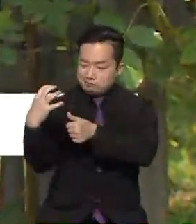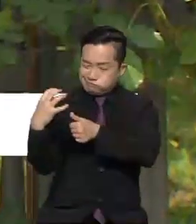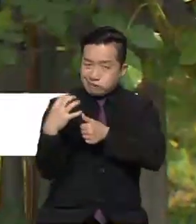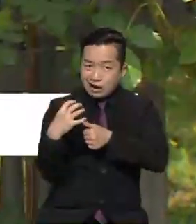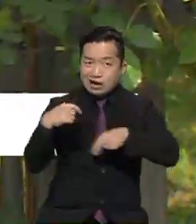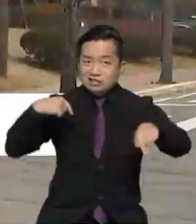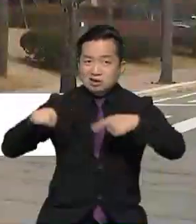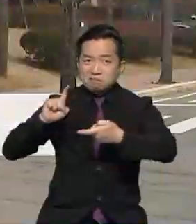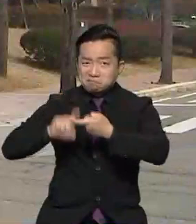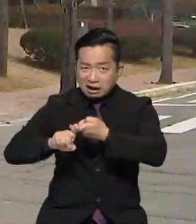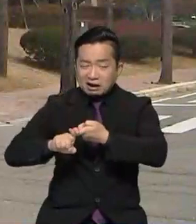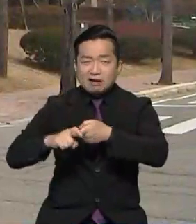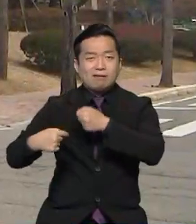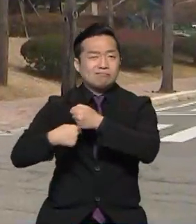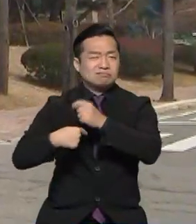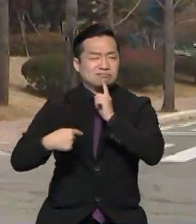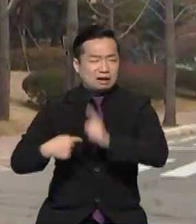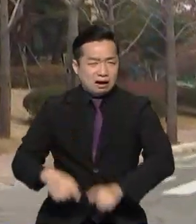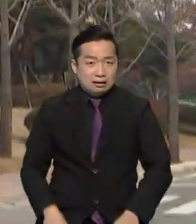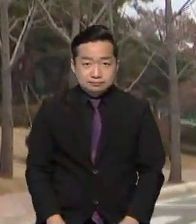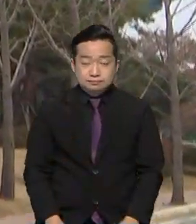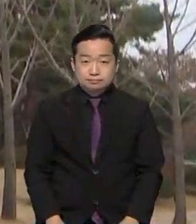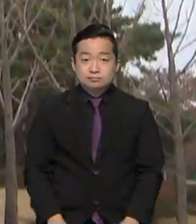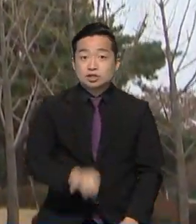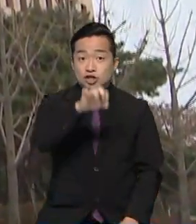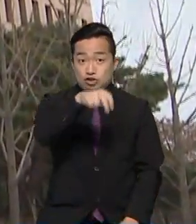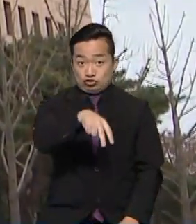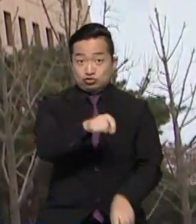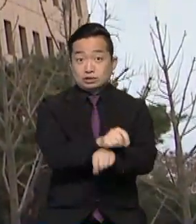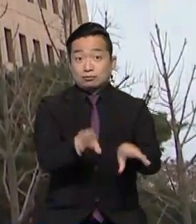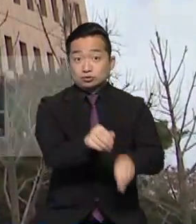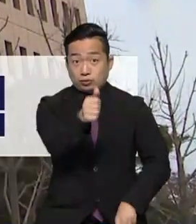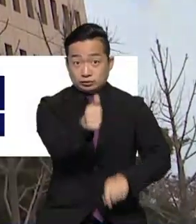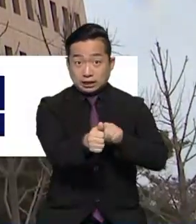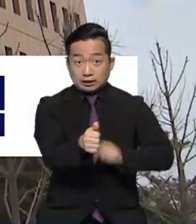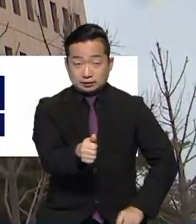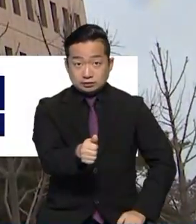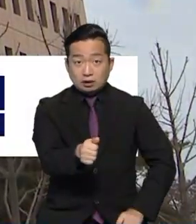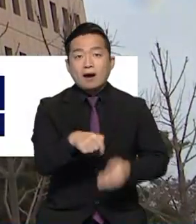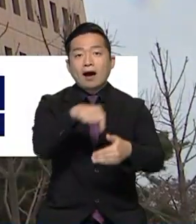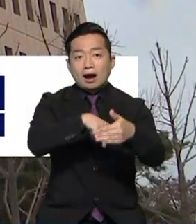(기자) 공수처는 유 사무총장이 권익위 내부에 허위제보를 바탕으로 감사에